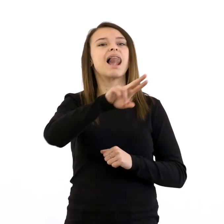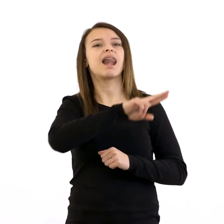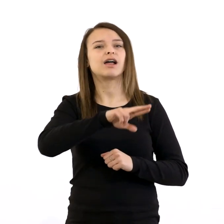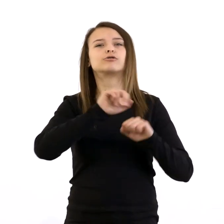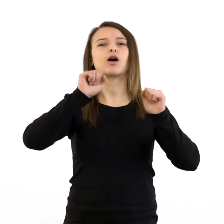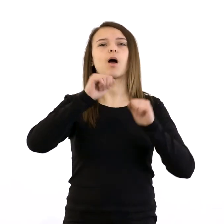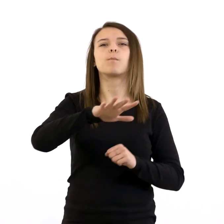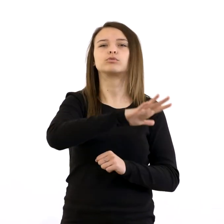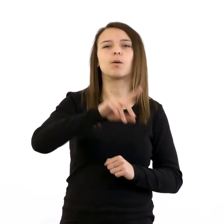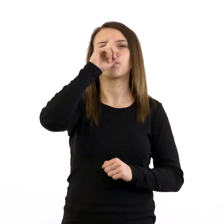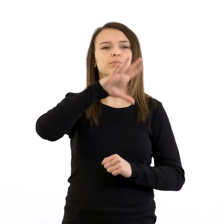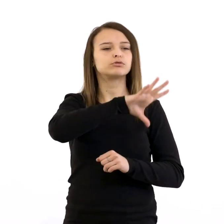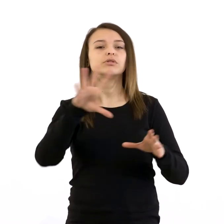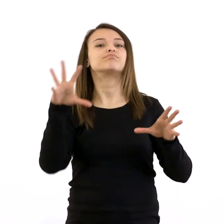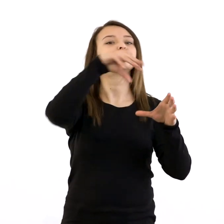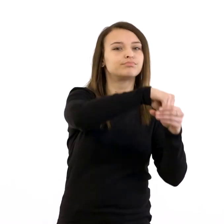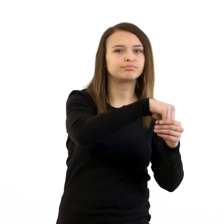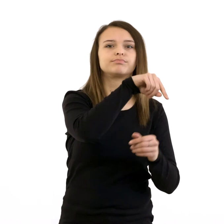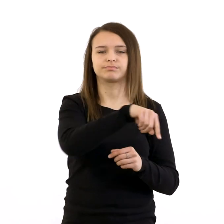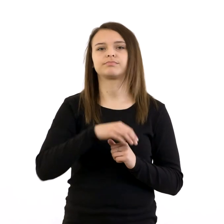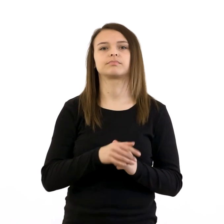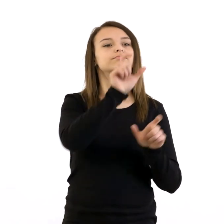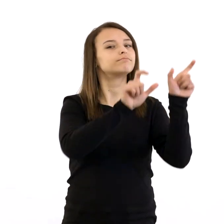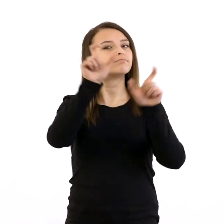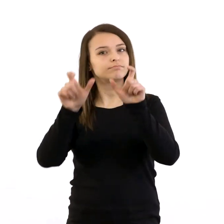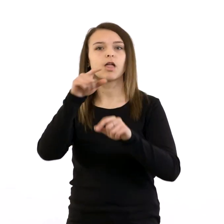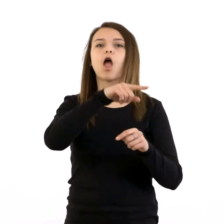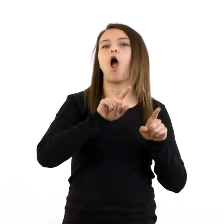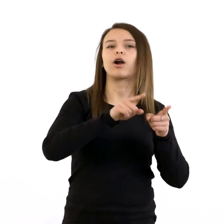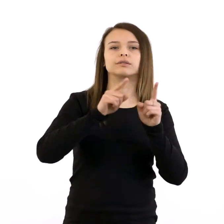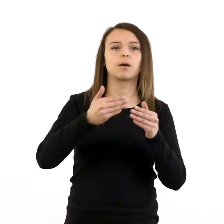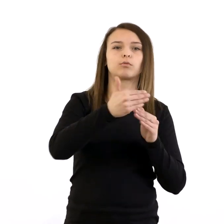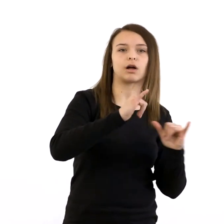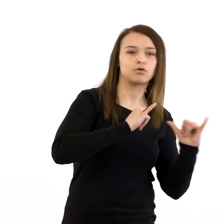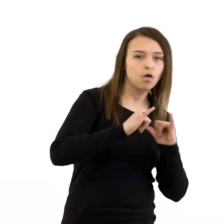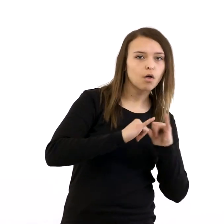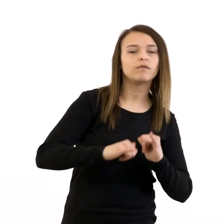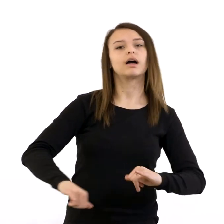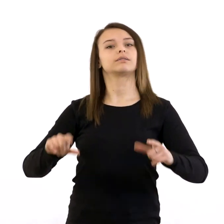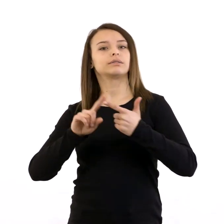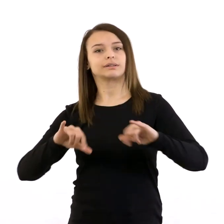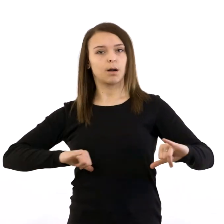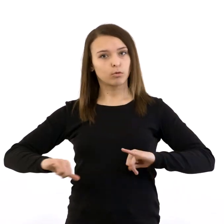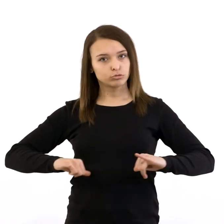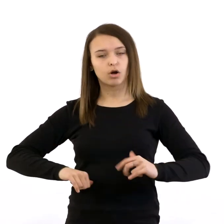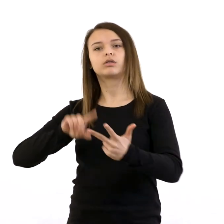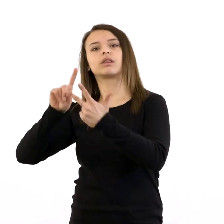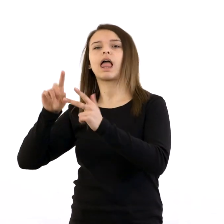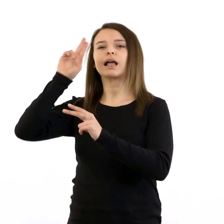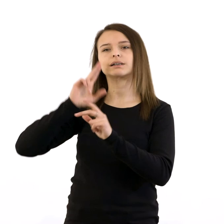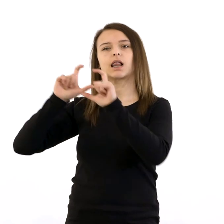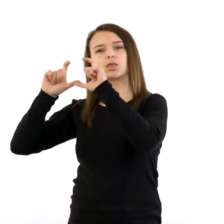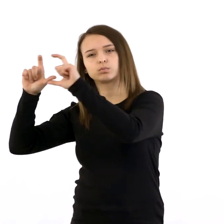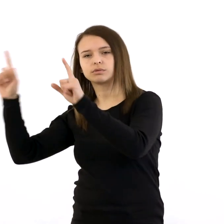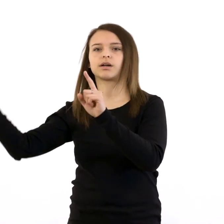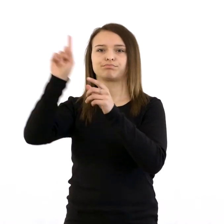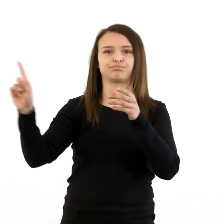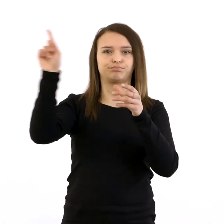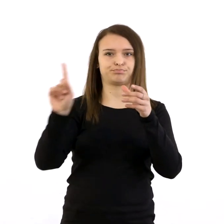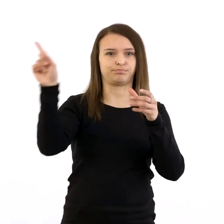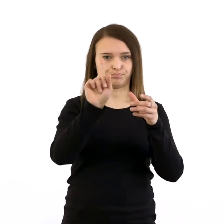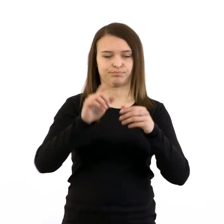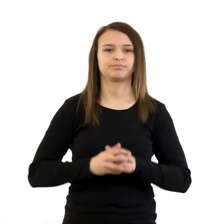W skład Rady Działalności Pożytku Publicznego wchodzą przedstawiciele organizacji pozarządowych, samorządów i innych instytucji.